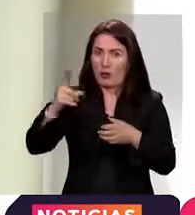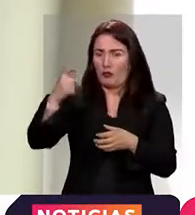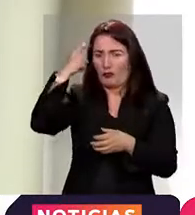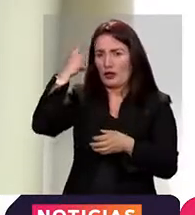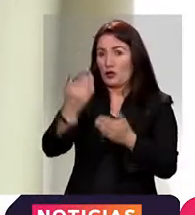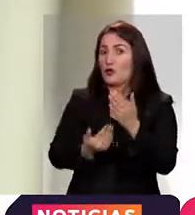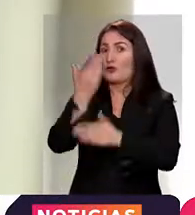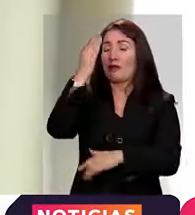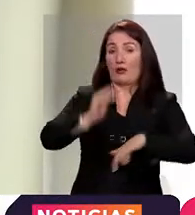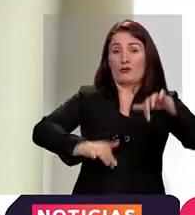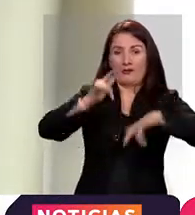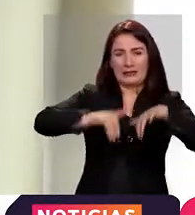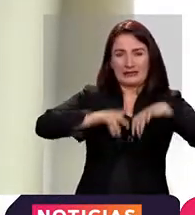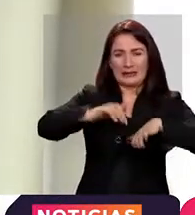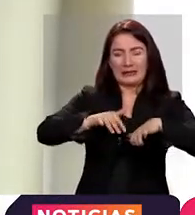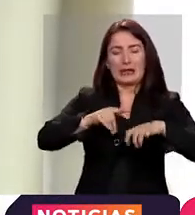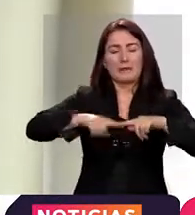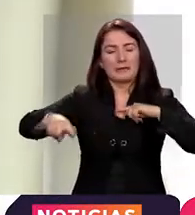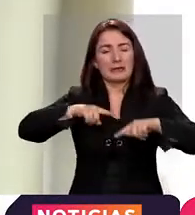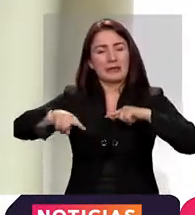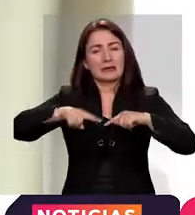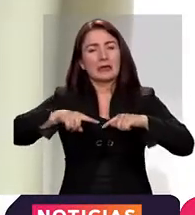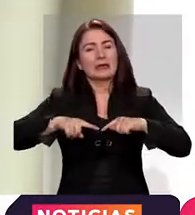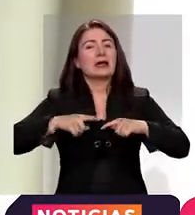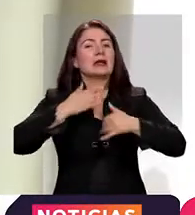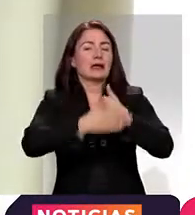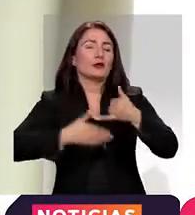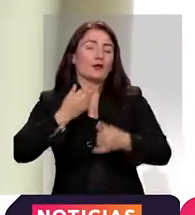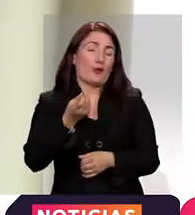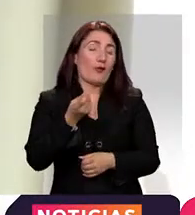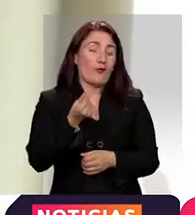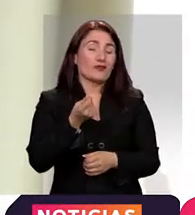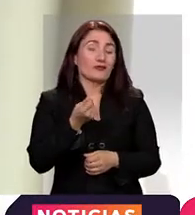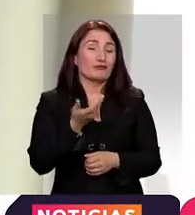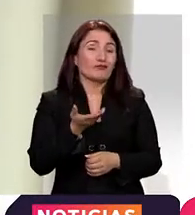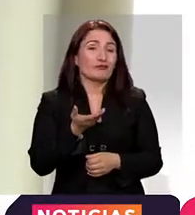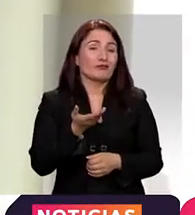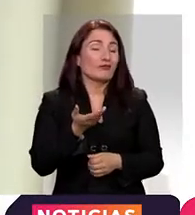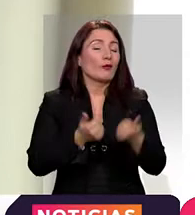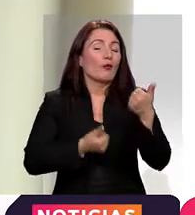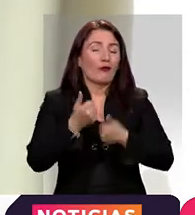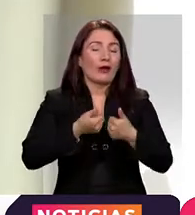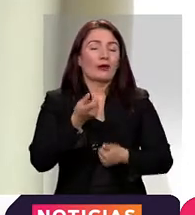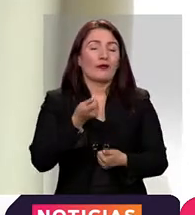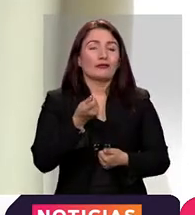PROVEE UN MEJORAMIENTO EN LAS CONDICIONES DE LA VíA DE ACCESO,